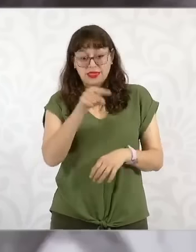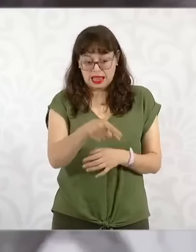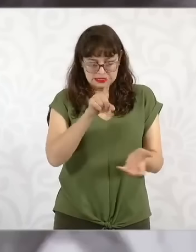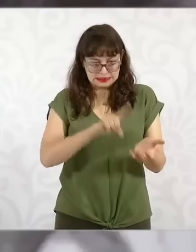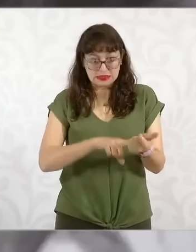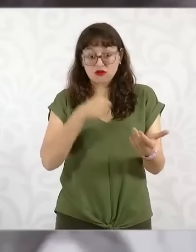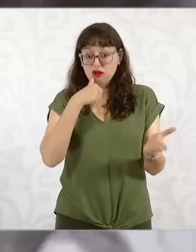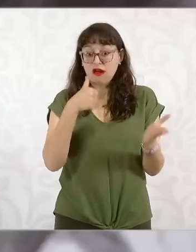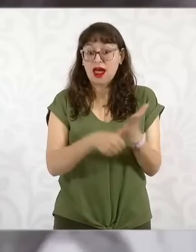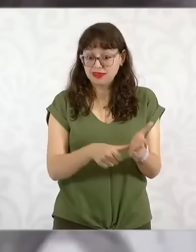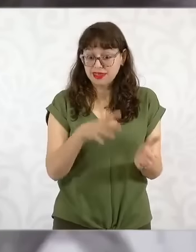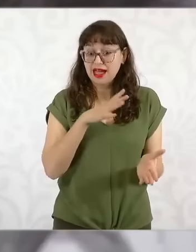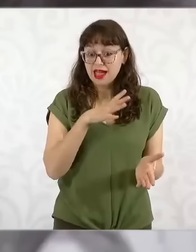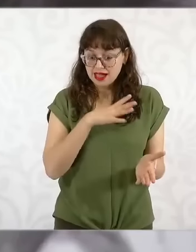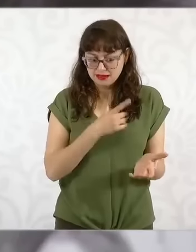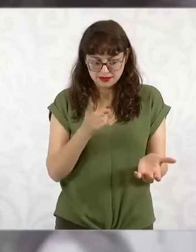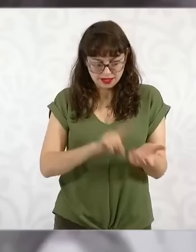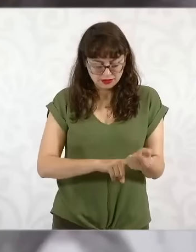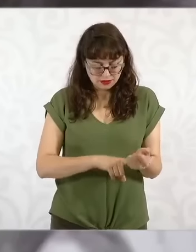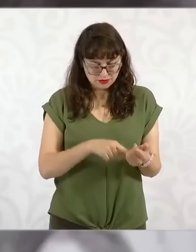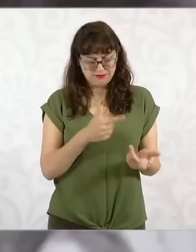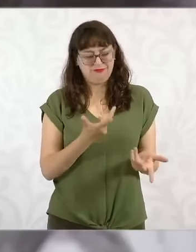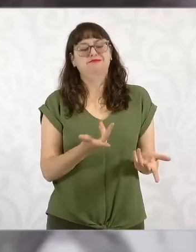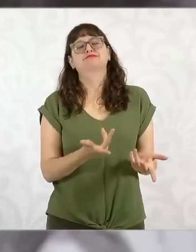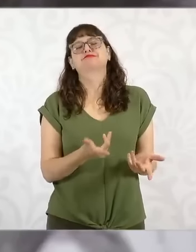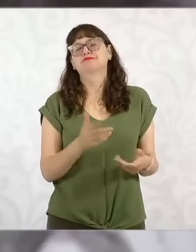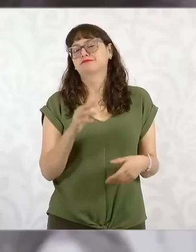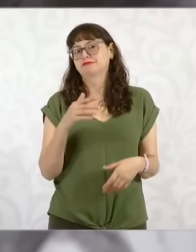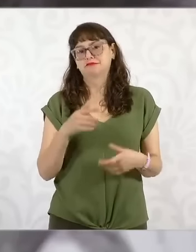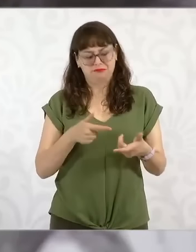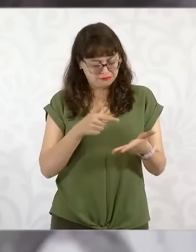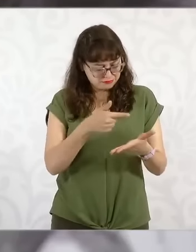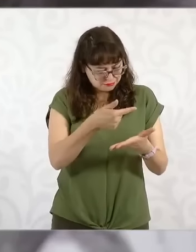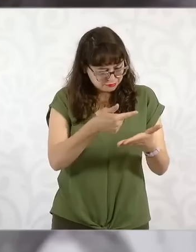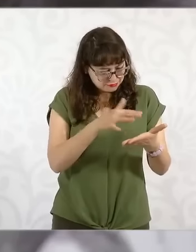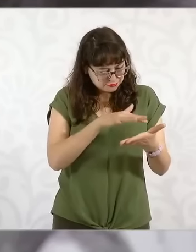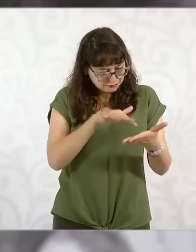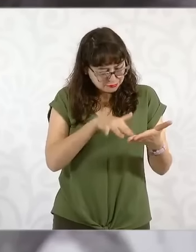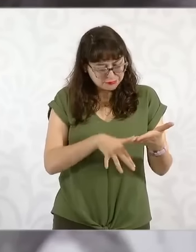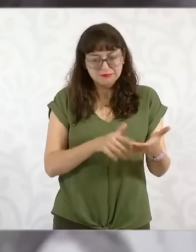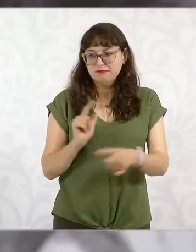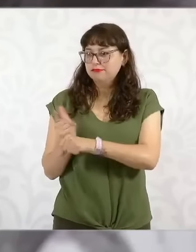pierde la vida y de ahí se se empieza a desprender elementos muy muy sólidos. De ahí inicia toda la